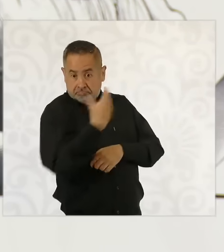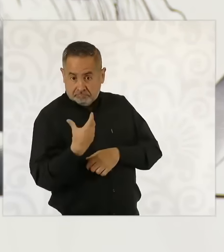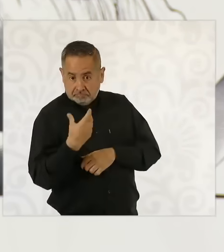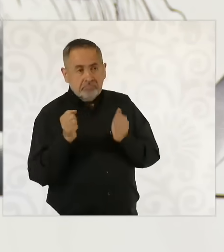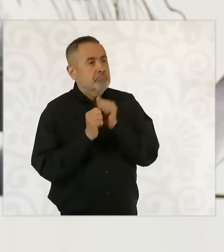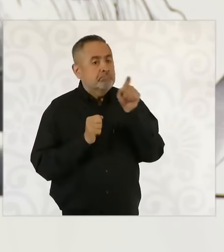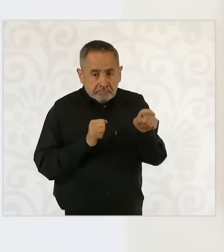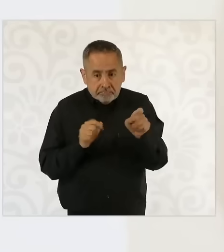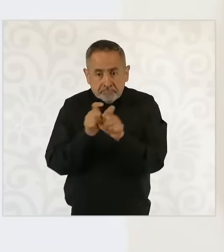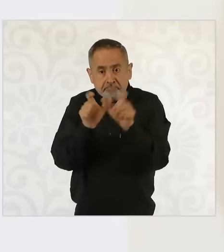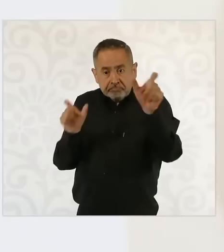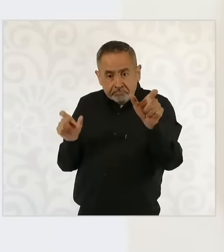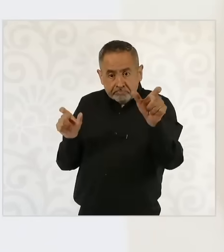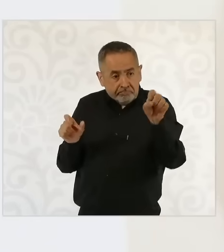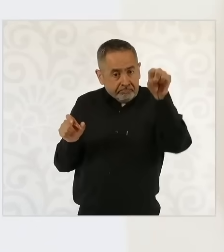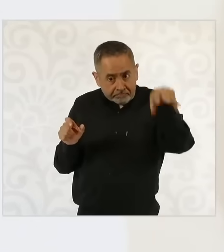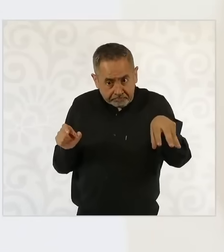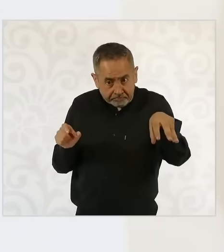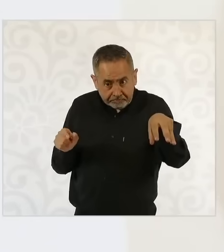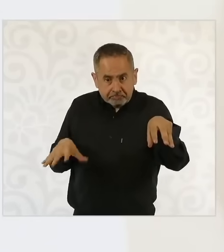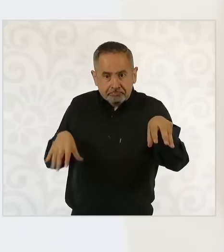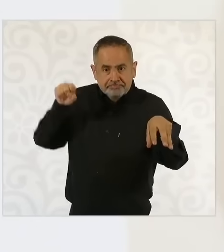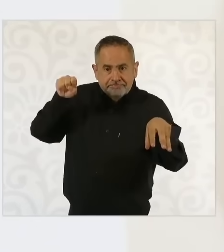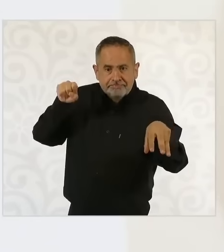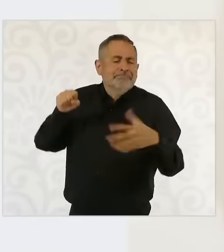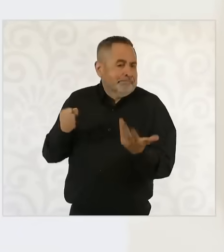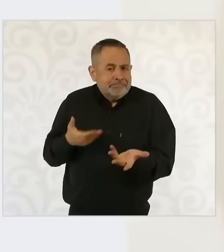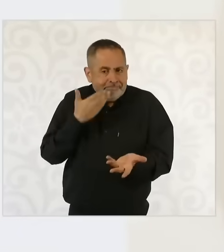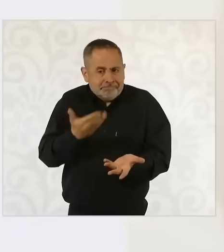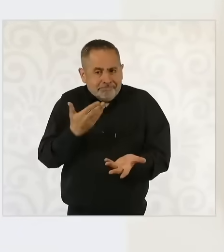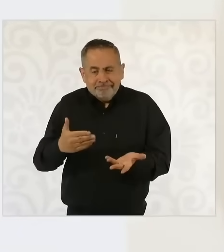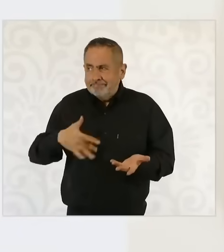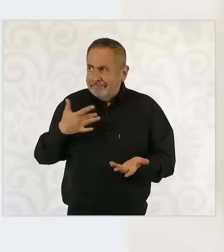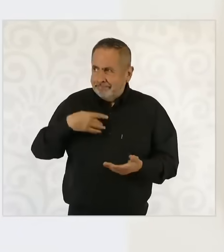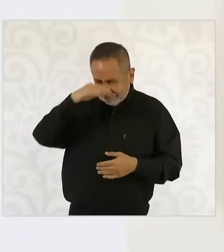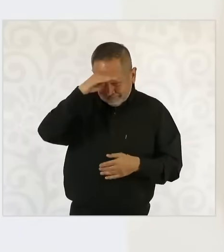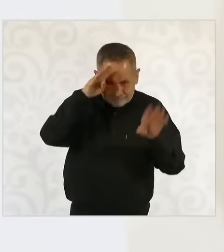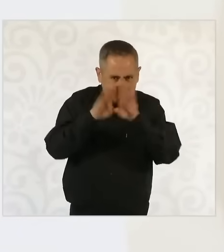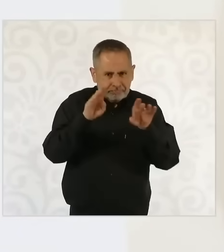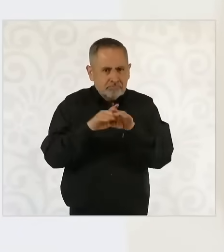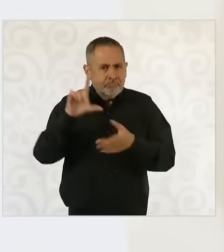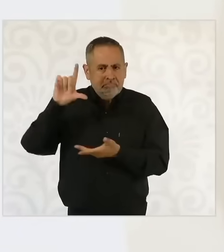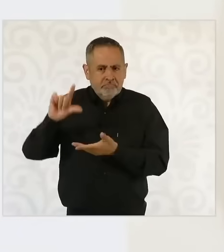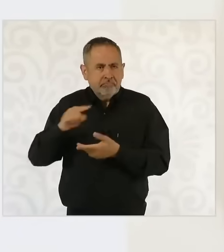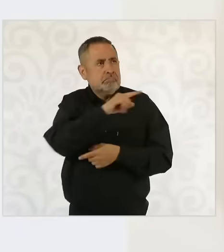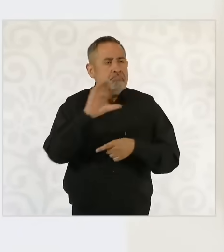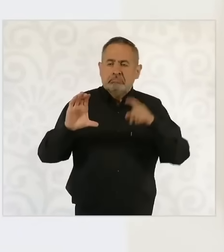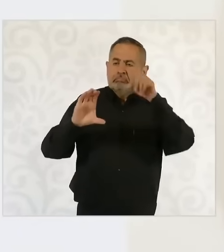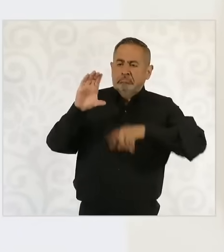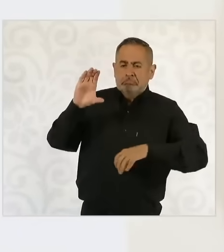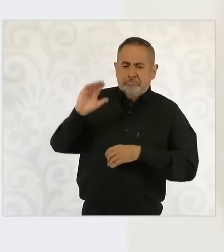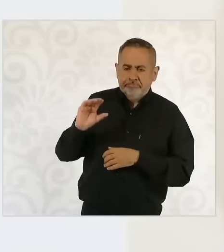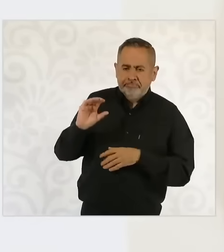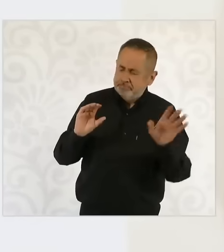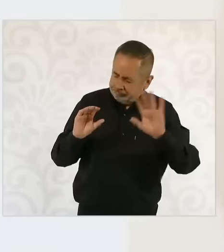de este mecanismo que ya pues estamos buscando la manera de disminuir pues esas comisiones para que